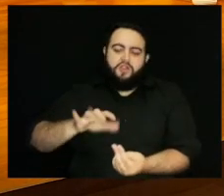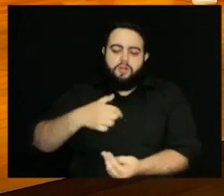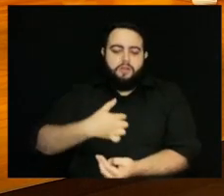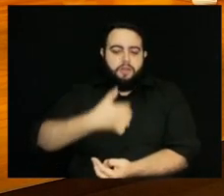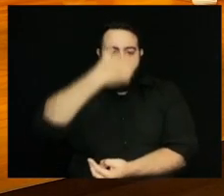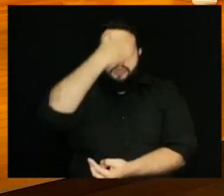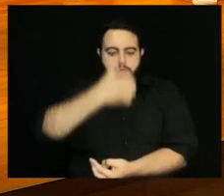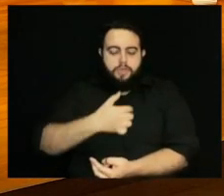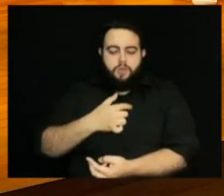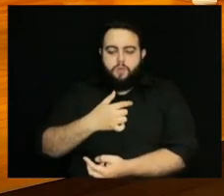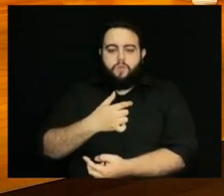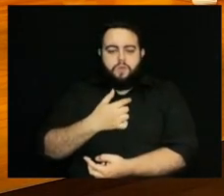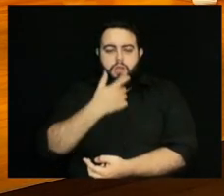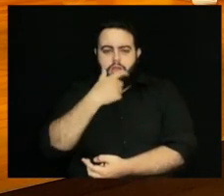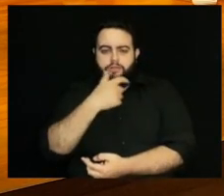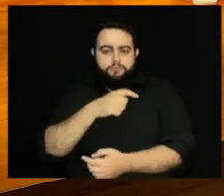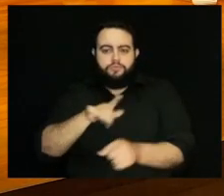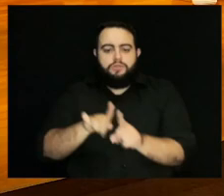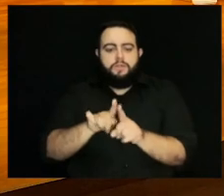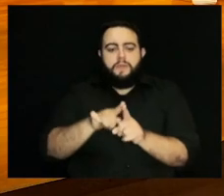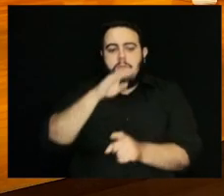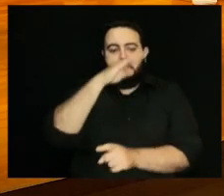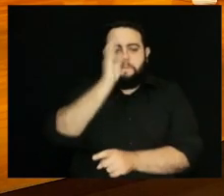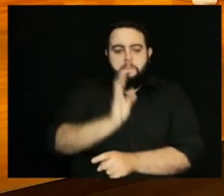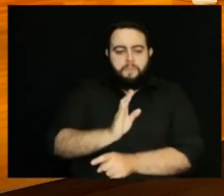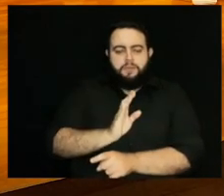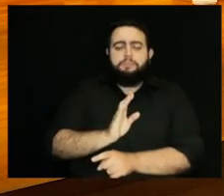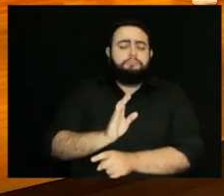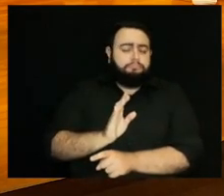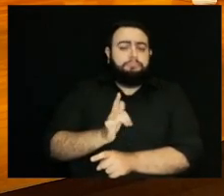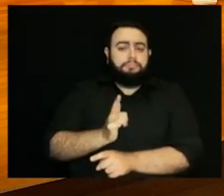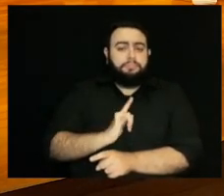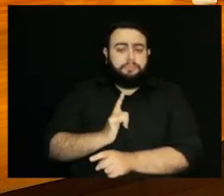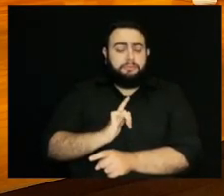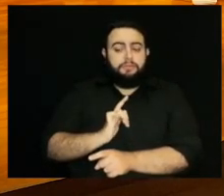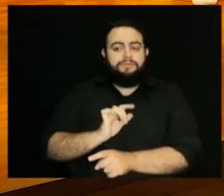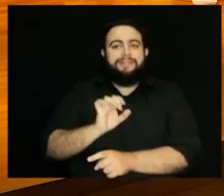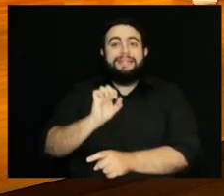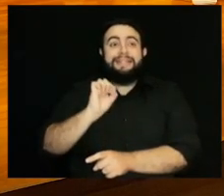brasileiro que acha, onde se conhece o Liverpool eles têm uma aura em volta deles. O Liverpool era